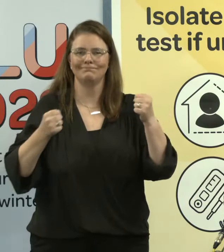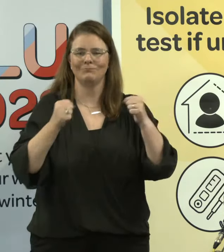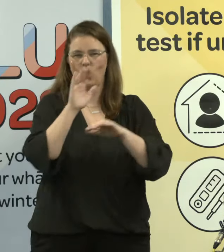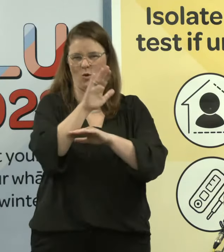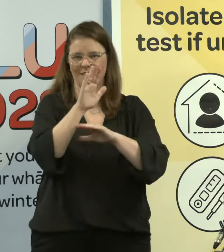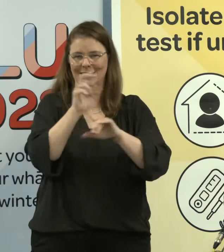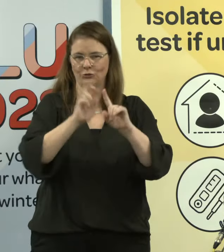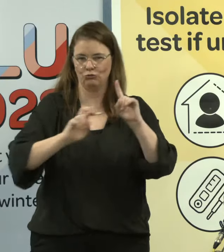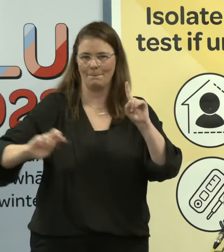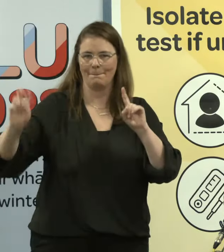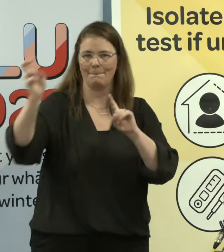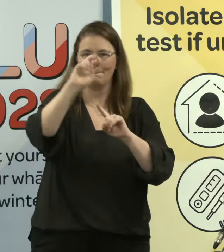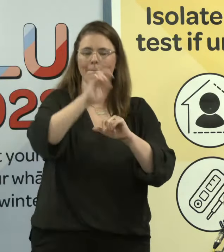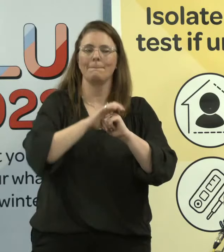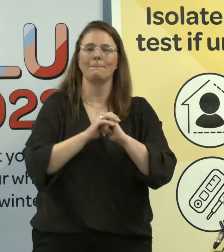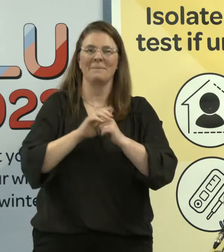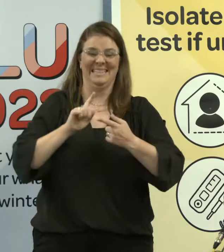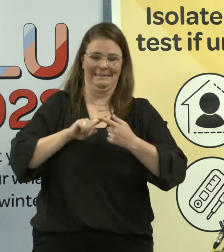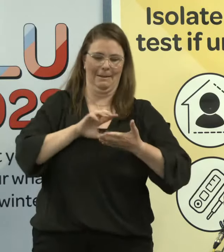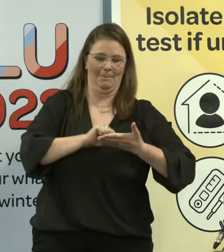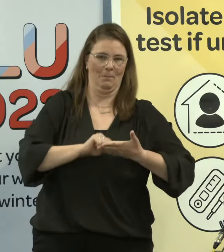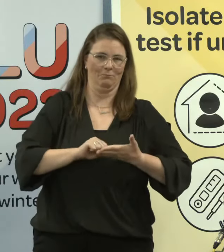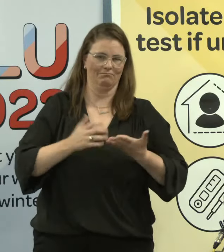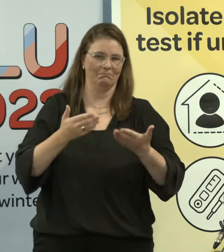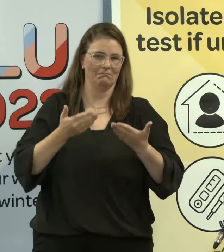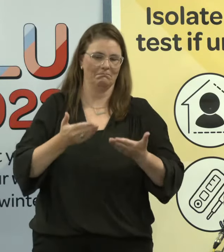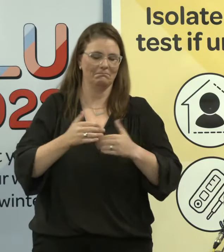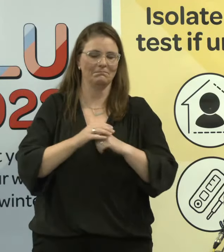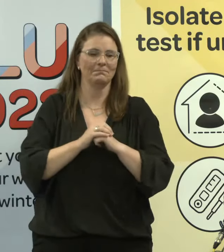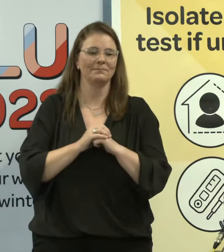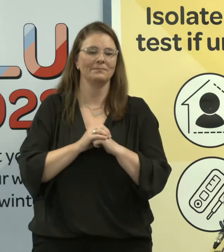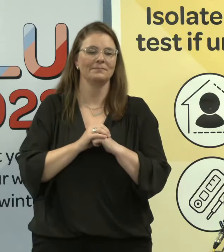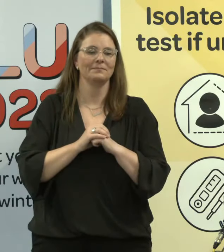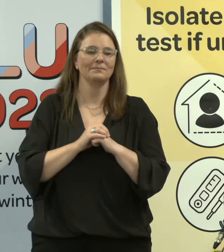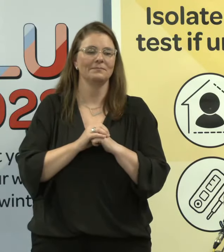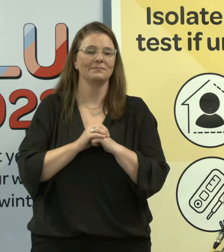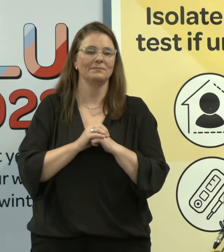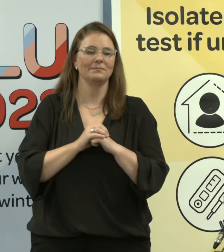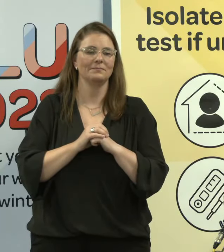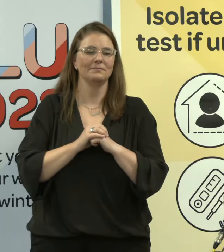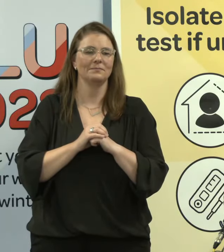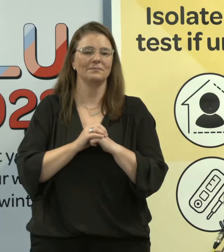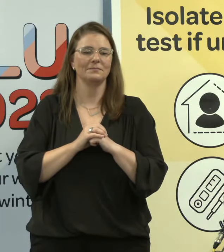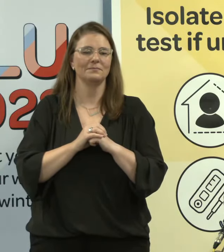mai ki te Manatu hauora ina hoki mai koe kainga? Kei te whakaaro ahau ki te